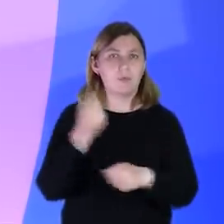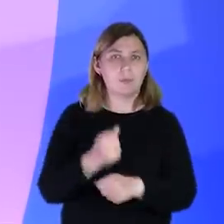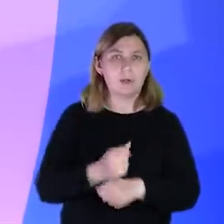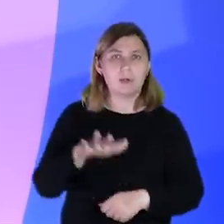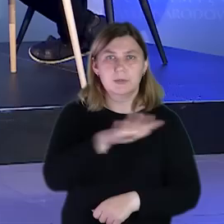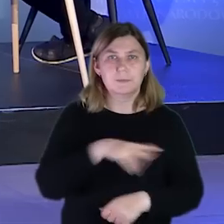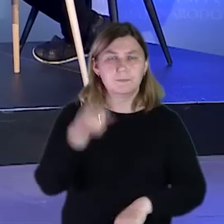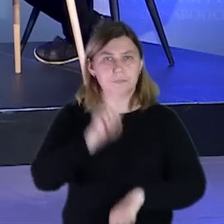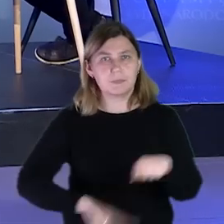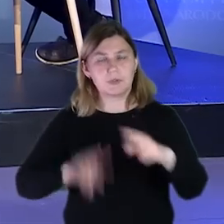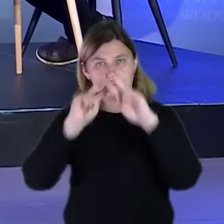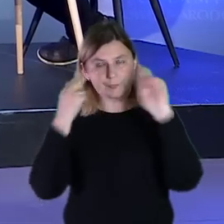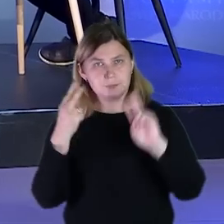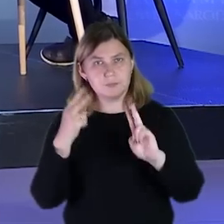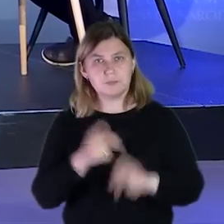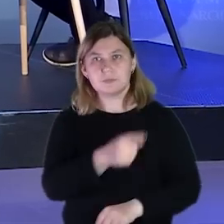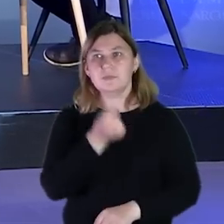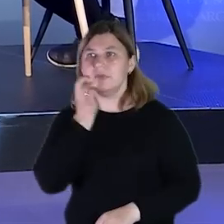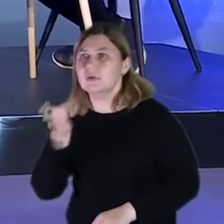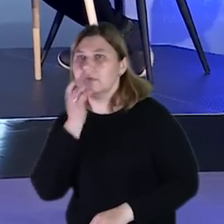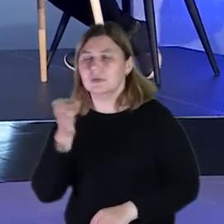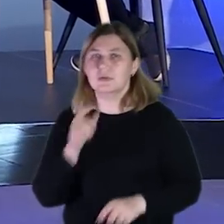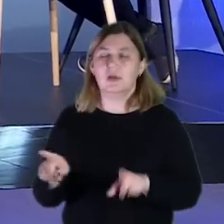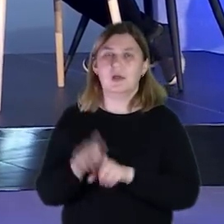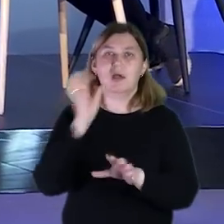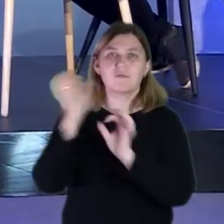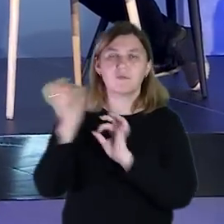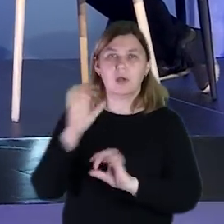w strukturach policji litewskiej, donosił oczywiście informacje o rozlokowaniu